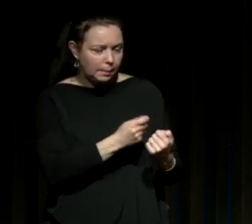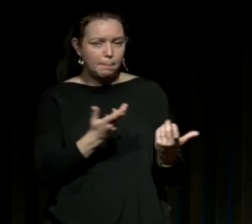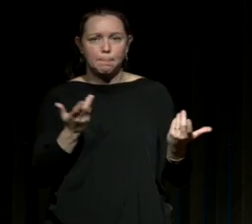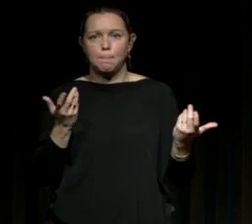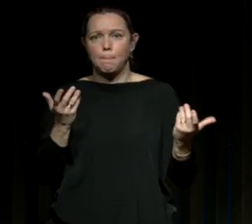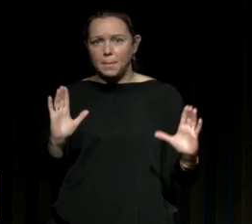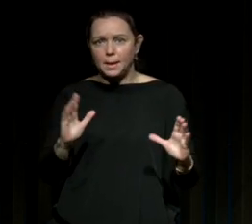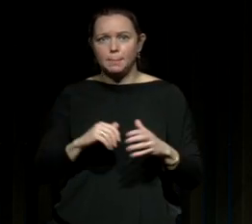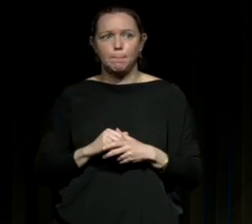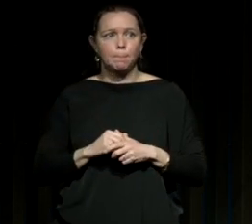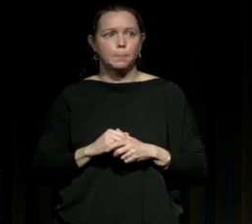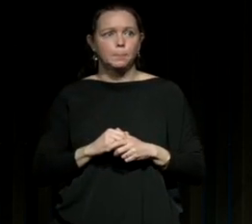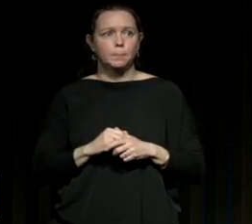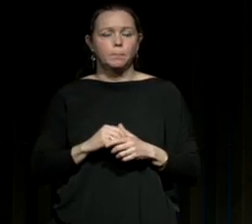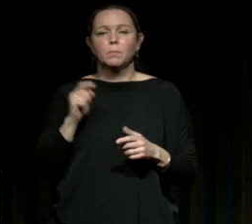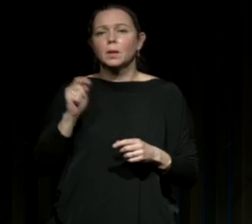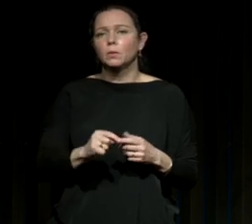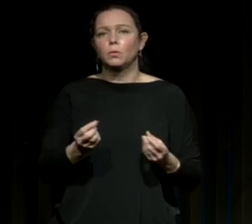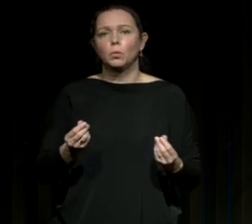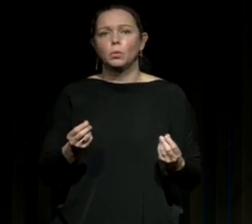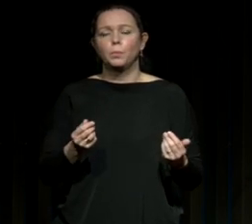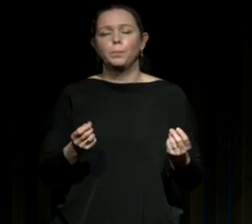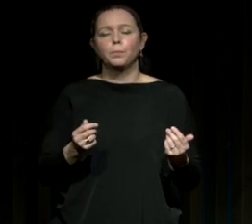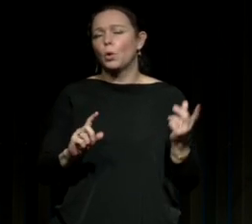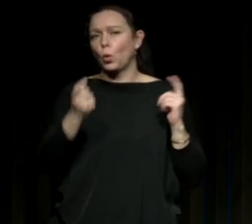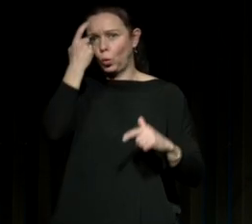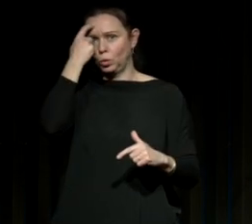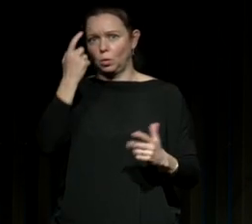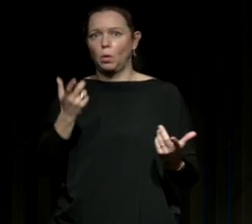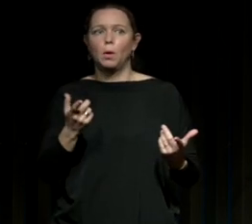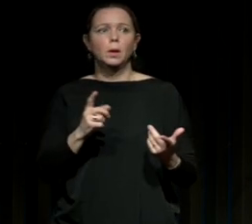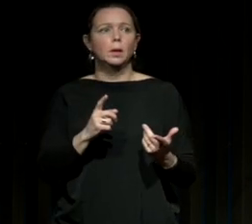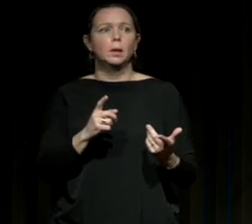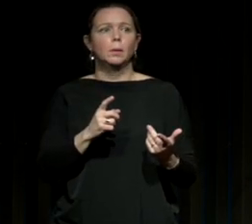quand même conscient de plusieurs choses d'abord il faut pas attendre la pilule magique on traite